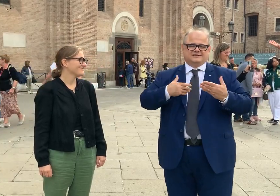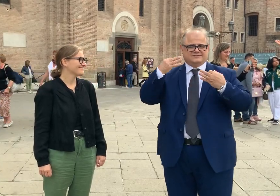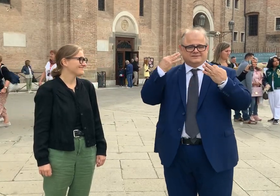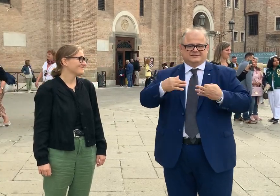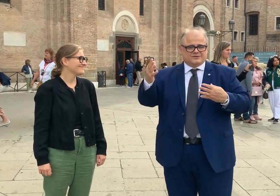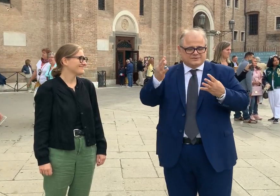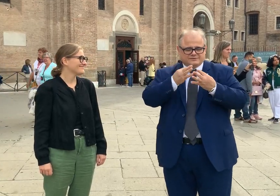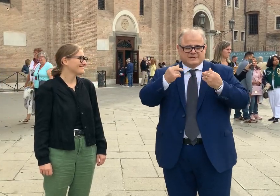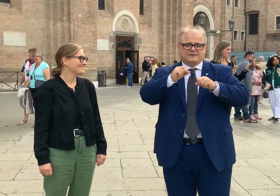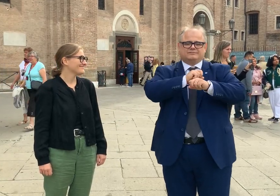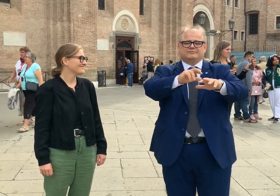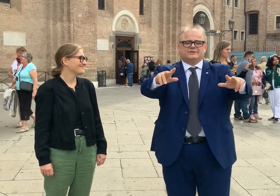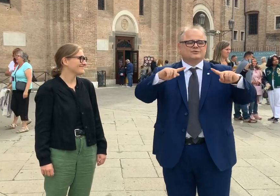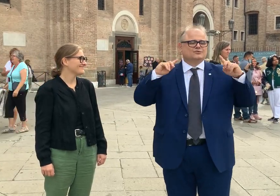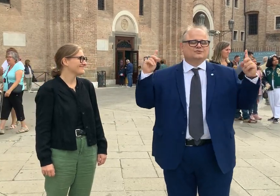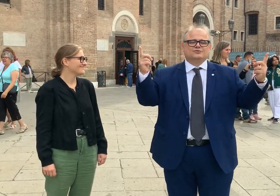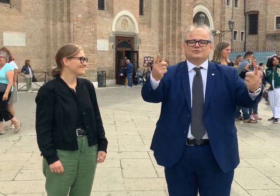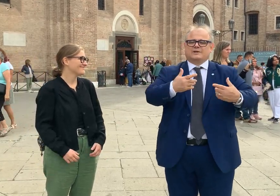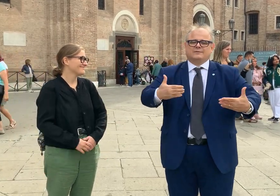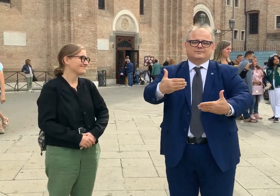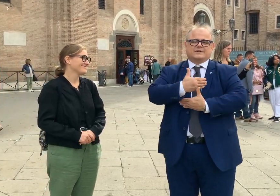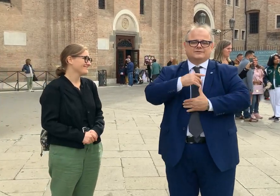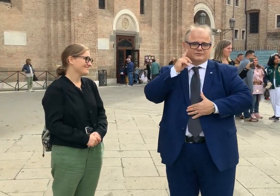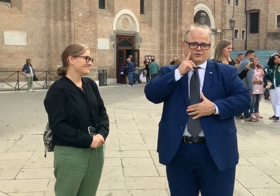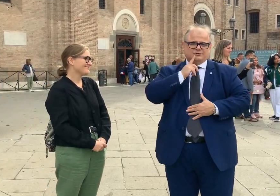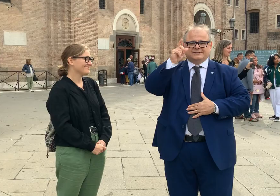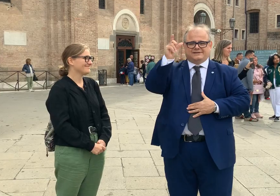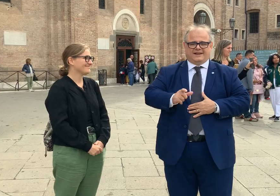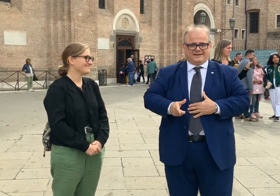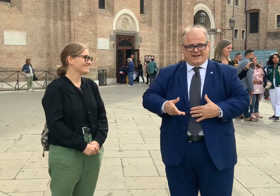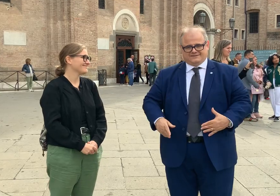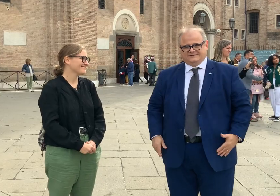il suo ricordo ispirerà tutti i sordi italiani.